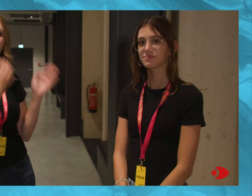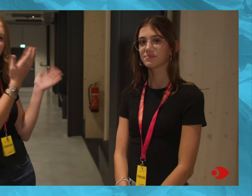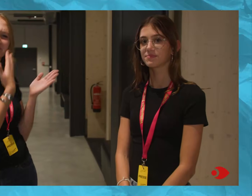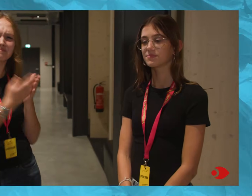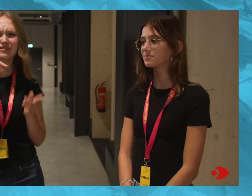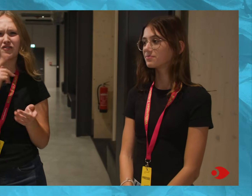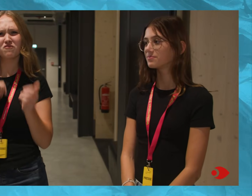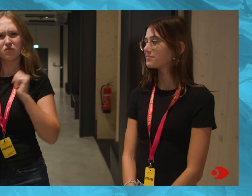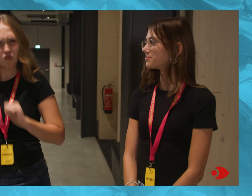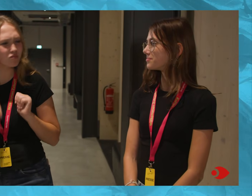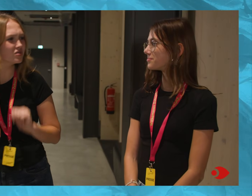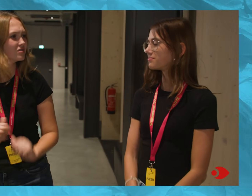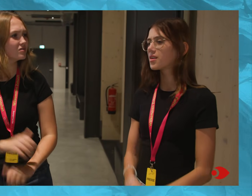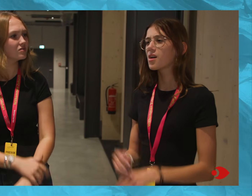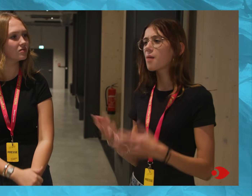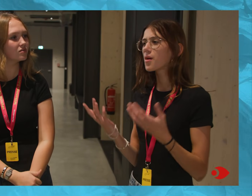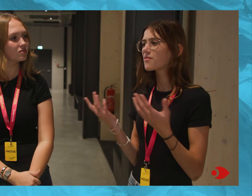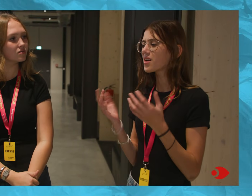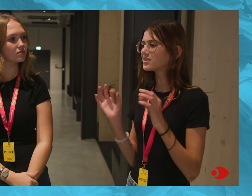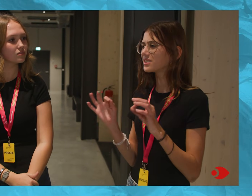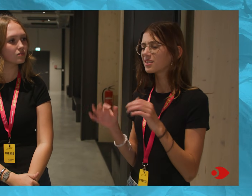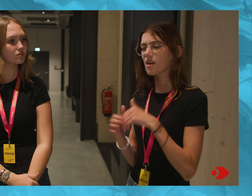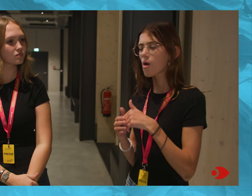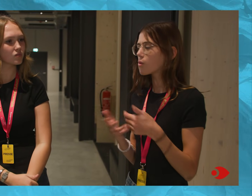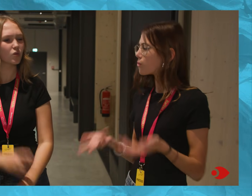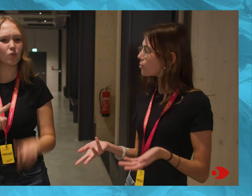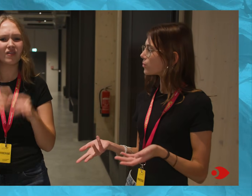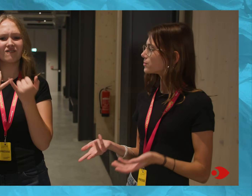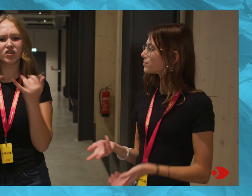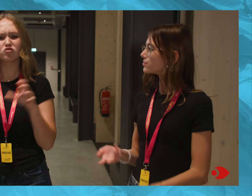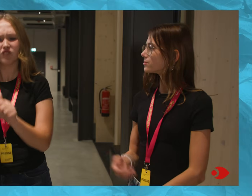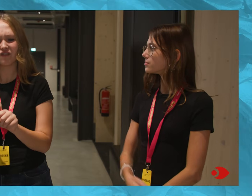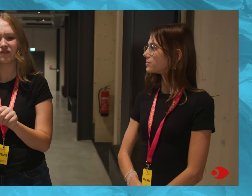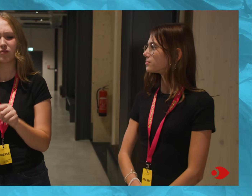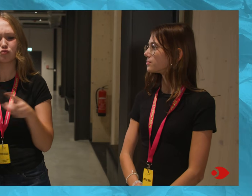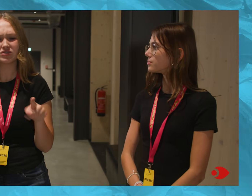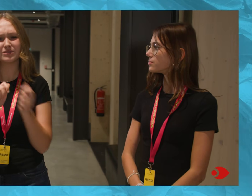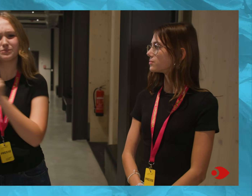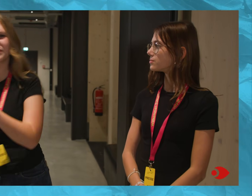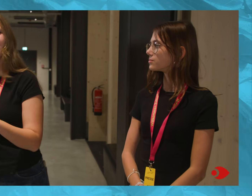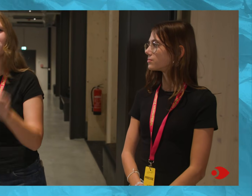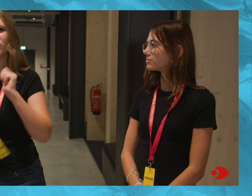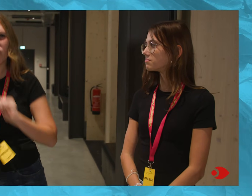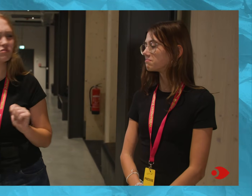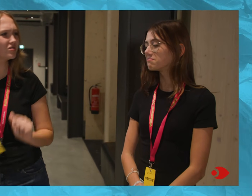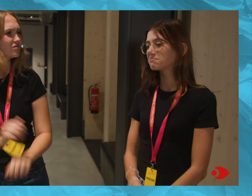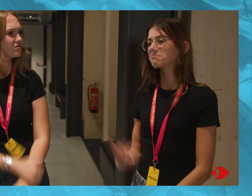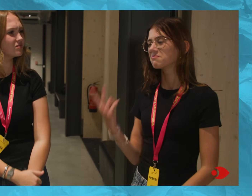Darum! Das war eine Deaf Performance. Aber was ist das eigentlich genau? Und wie verwandelt man Musik in eine Deaf Performance?